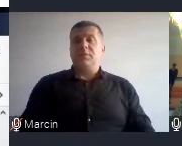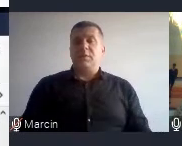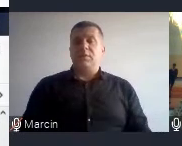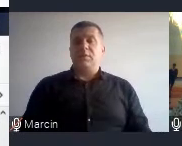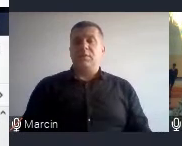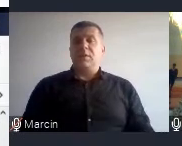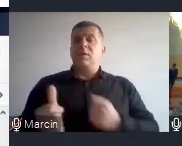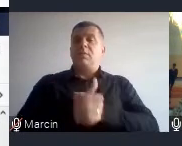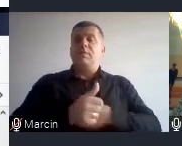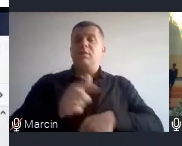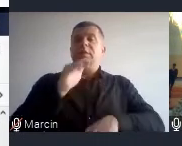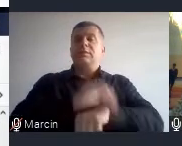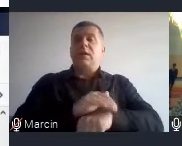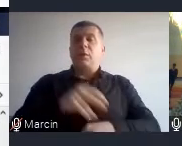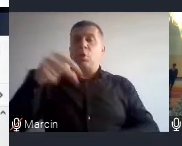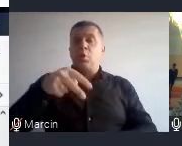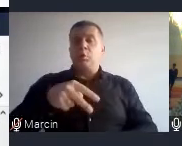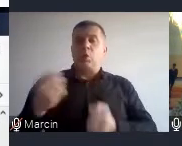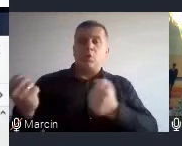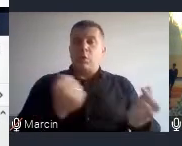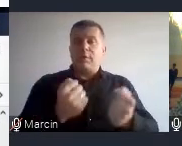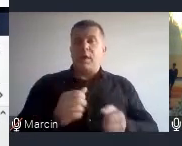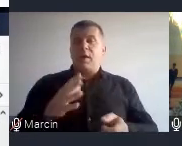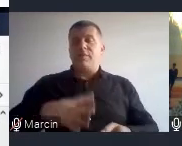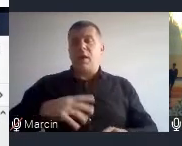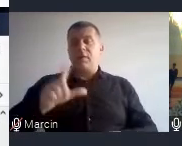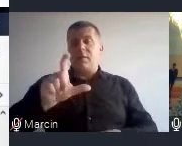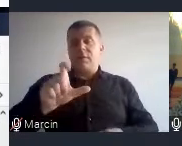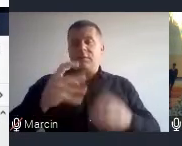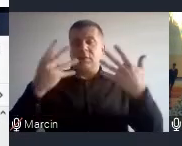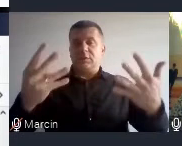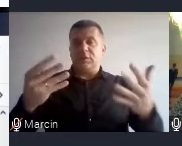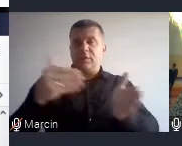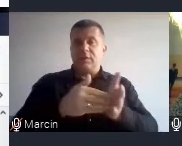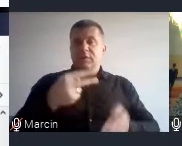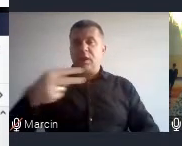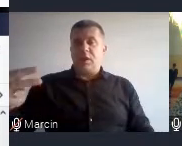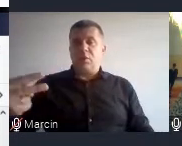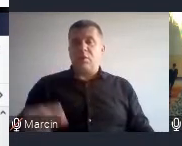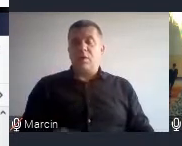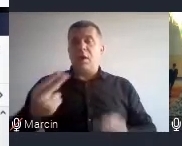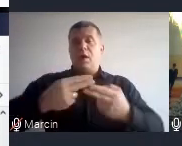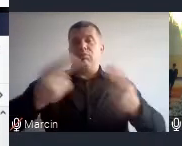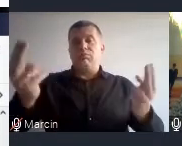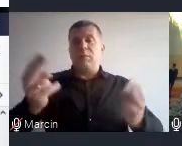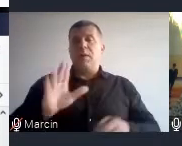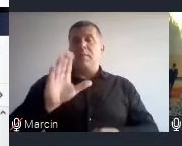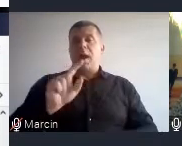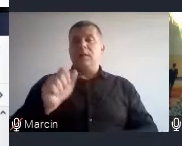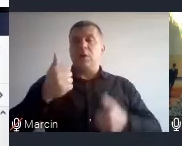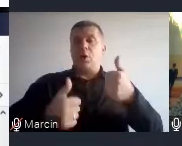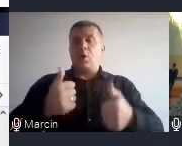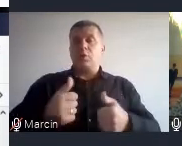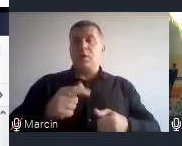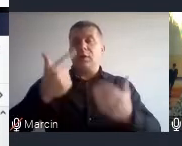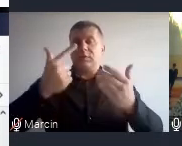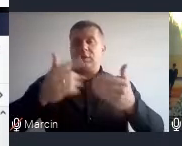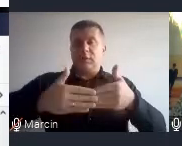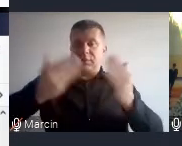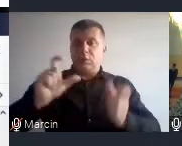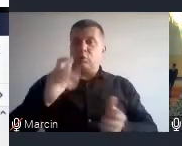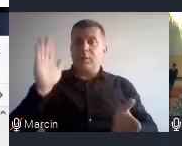Ponieważ zamówienie na usługi warte 209 000 euro, publikuje się w Bazie Konkurencyjności na 7 dni, co najmniej,